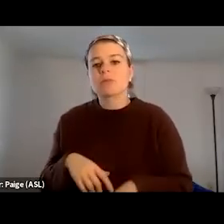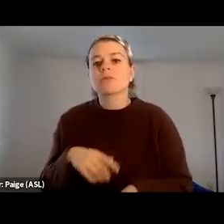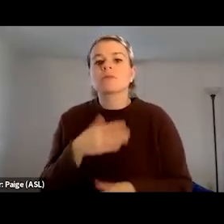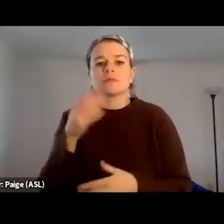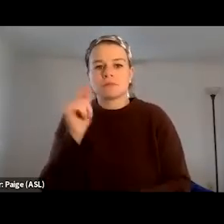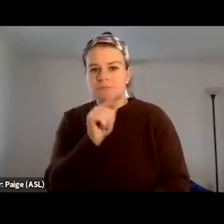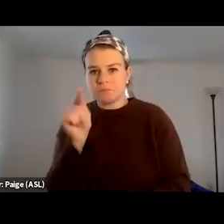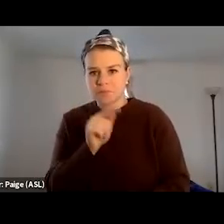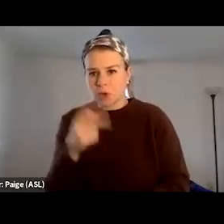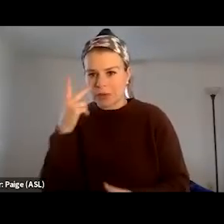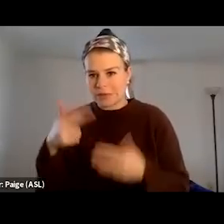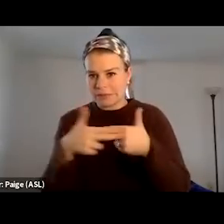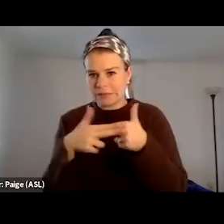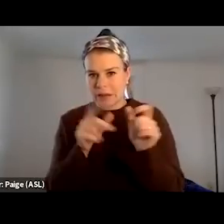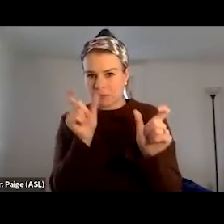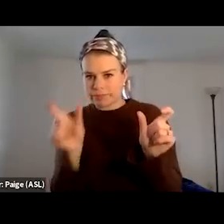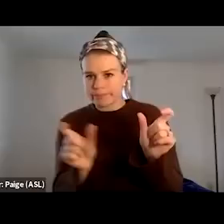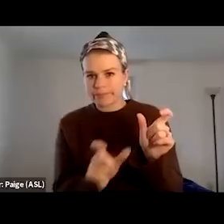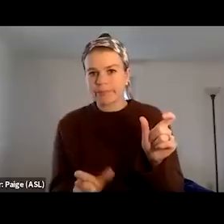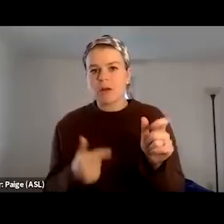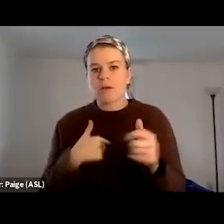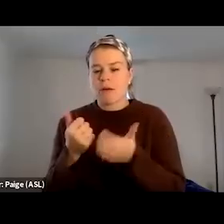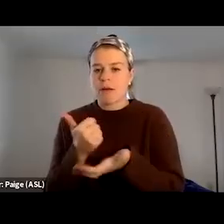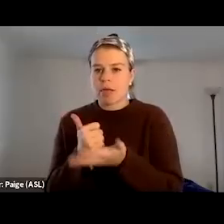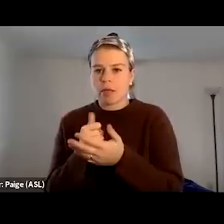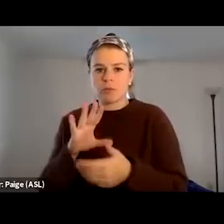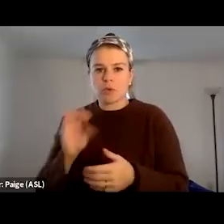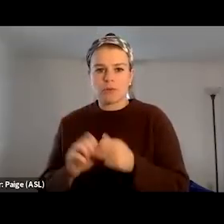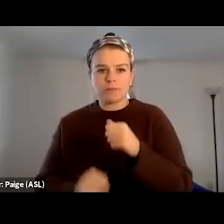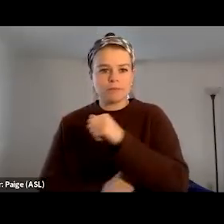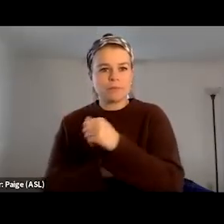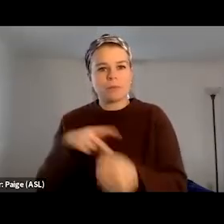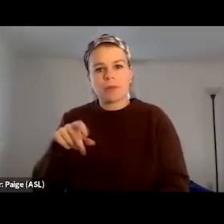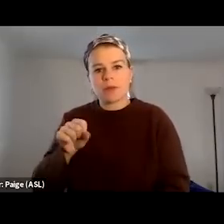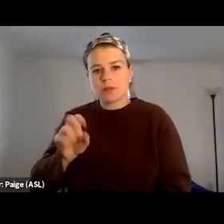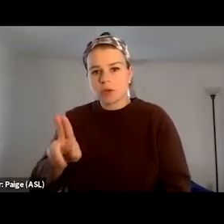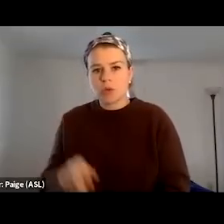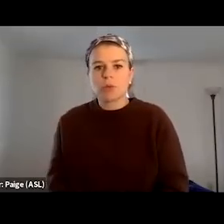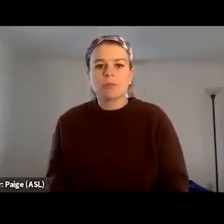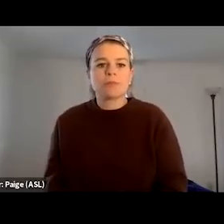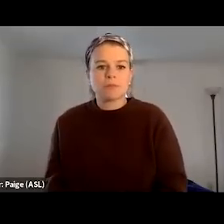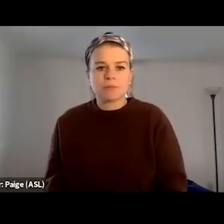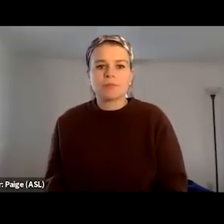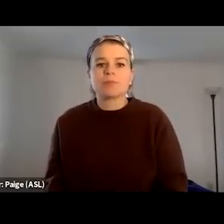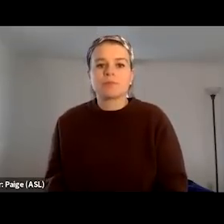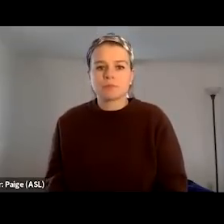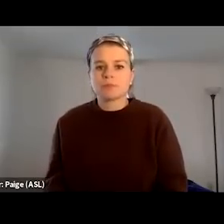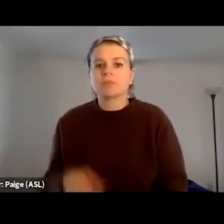que ayudé a cofundar en PSU, al Colaborativo de la Universidad de Temple sobre Inclusión Comunitaria de Individuos con Discapacidades Psiquiátricas